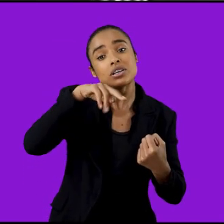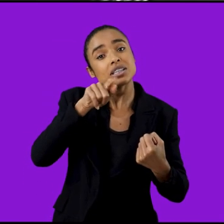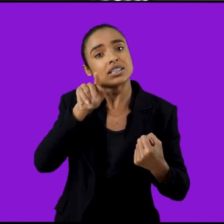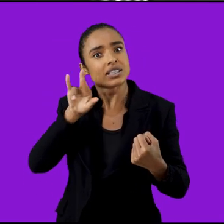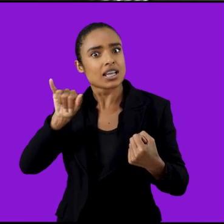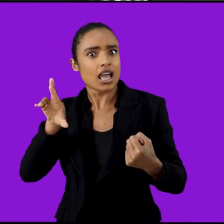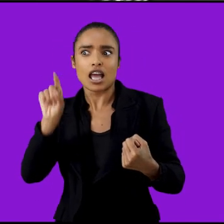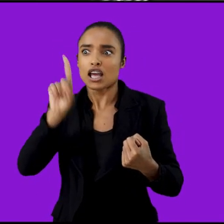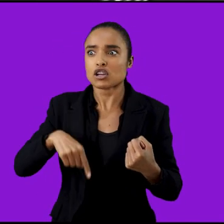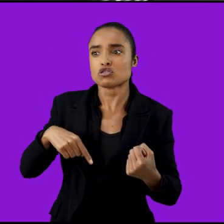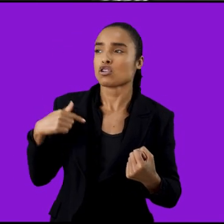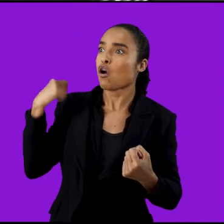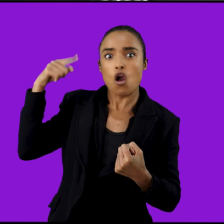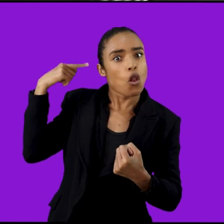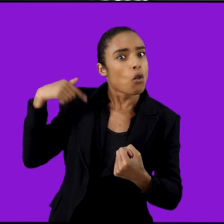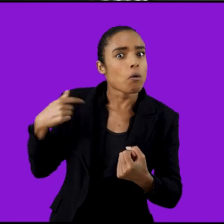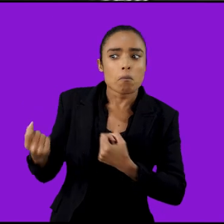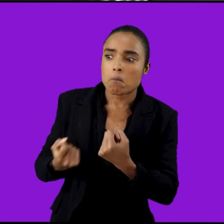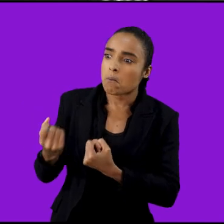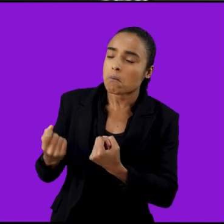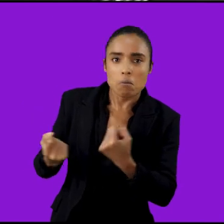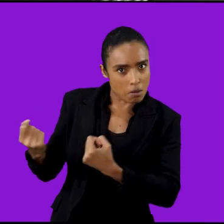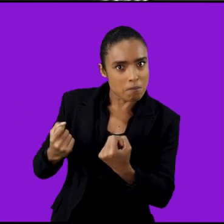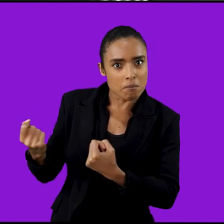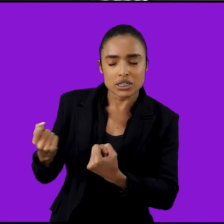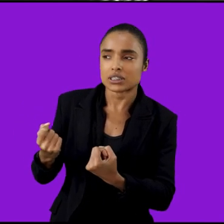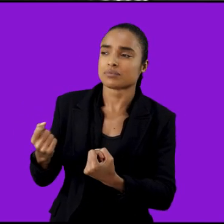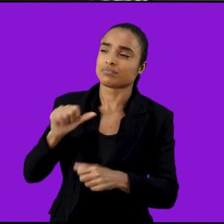isso É. Que louco mesmo. Não e depois ainda teve